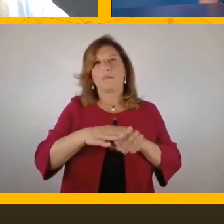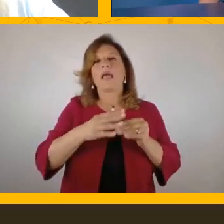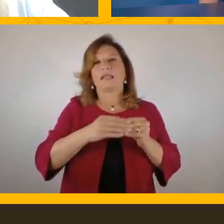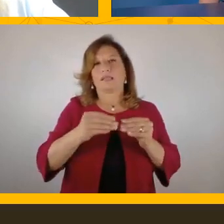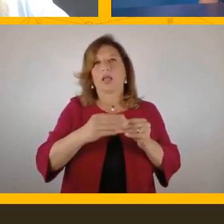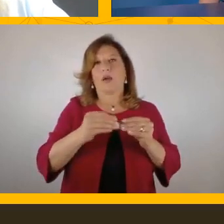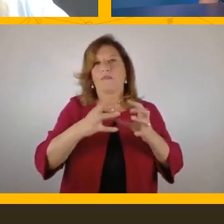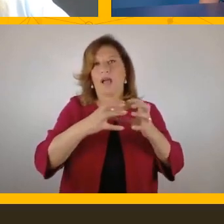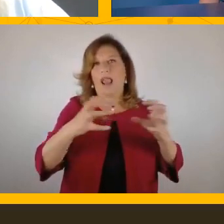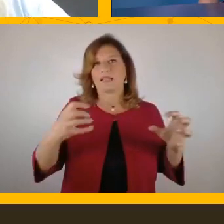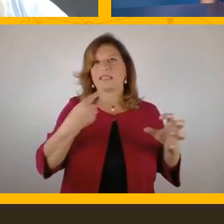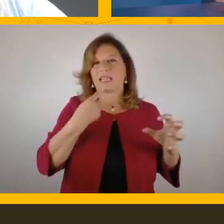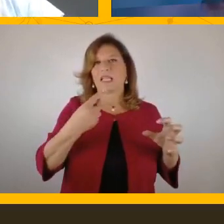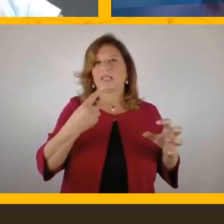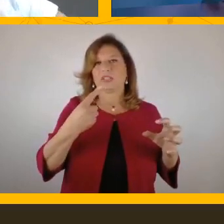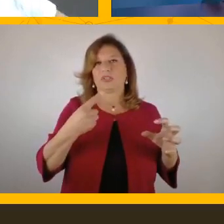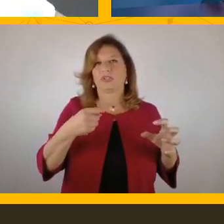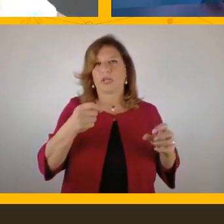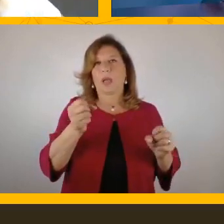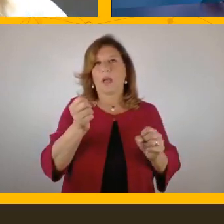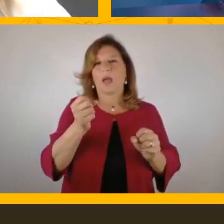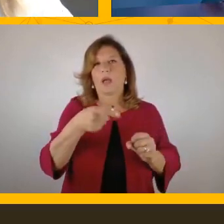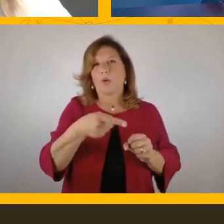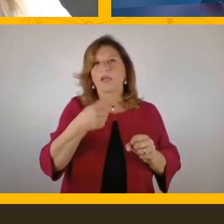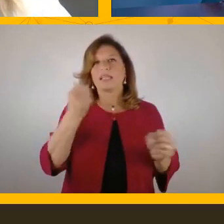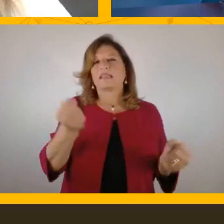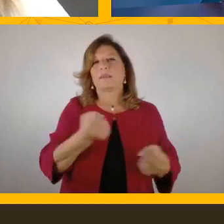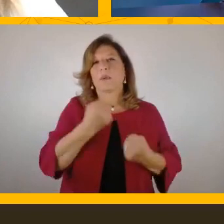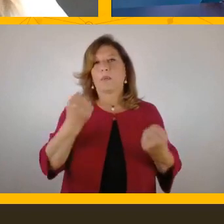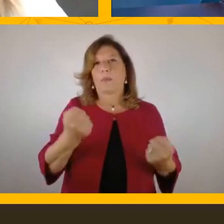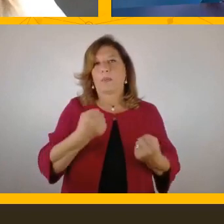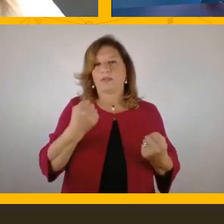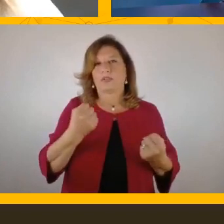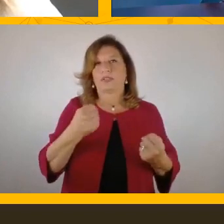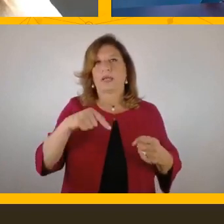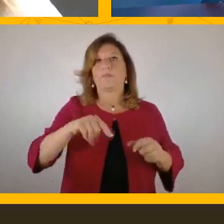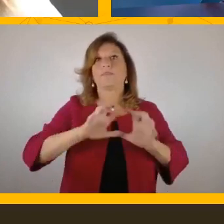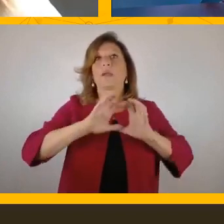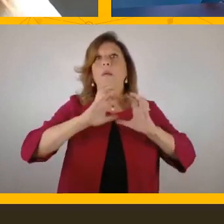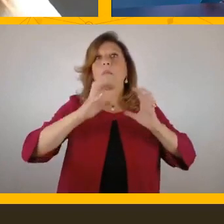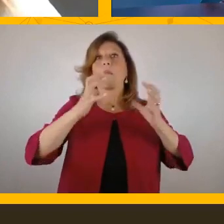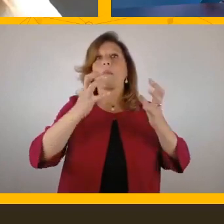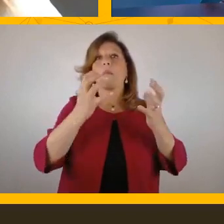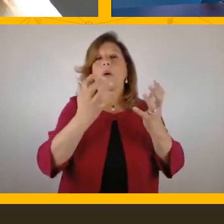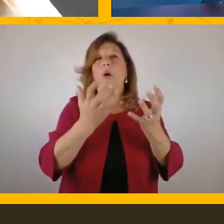anche vero che nel nel mondo di